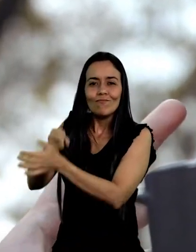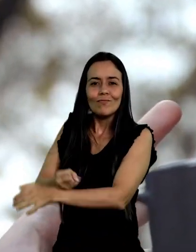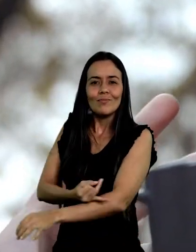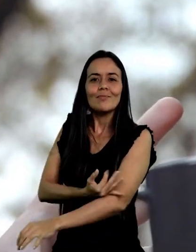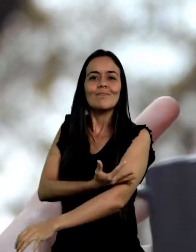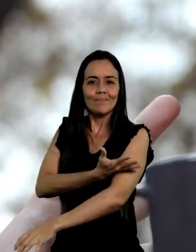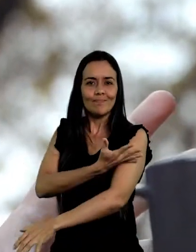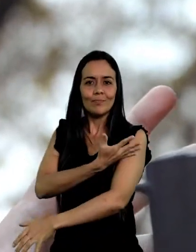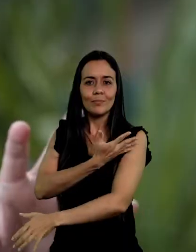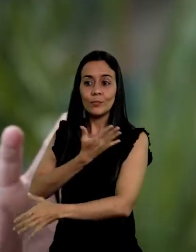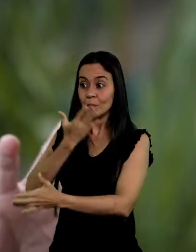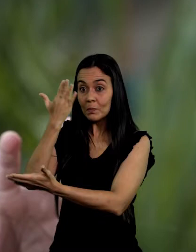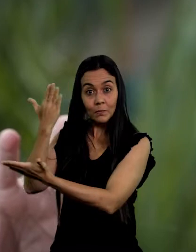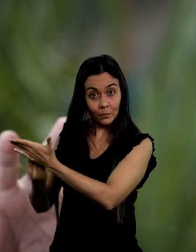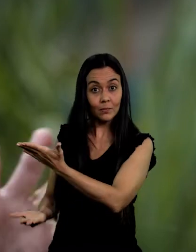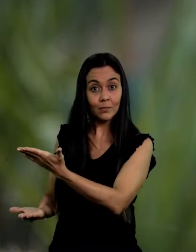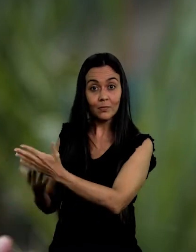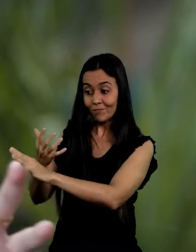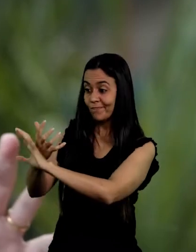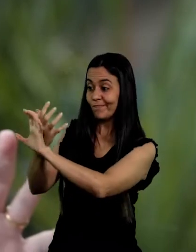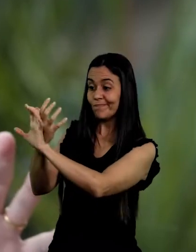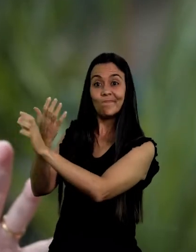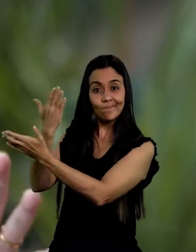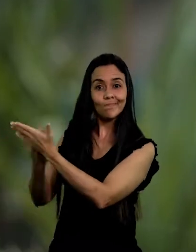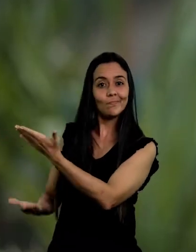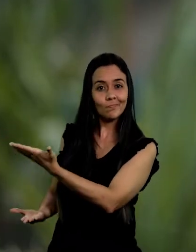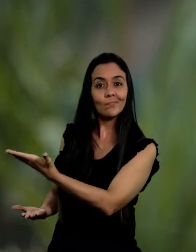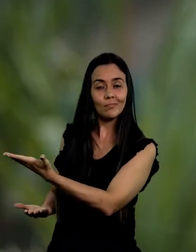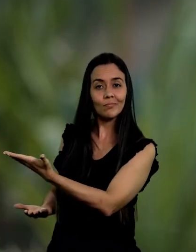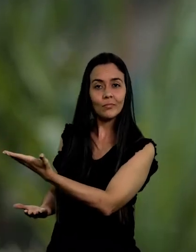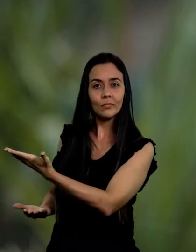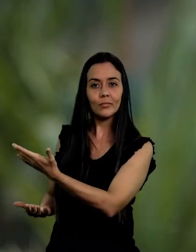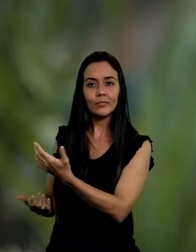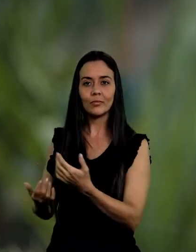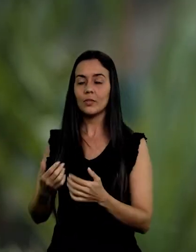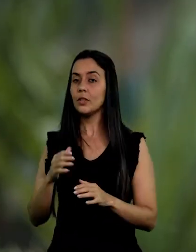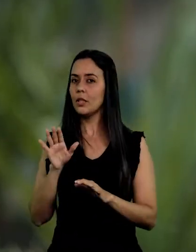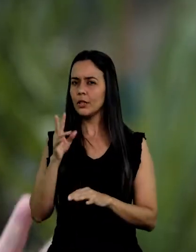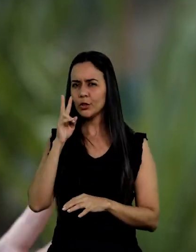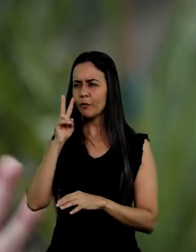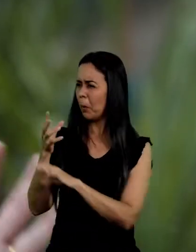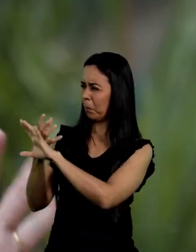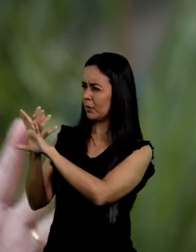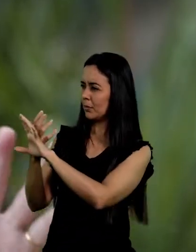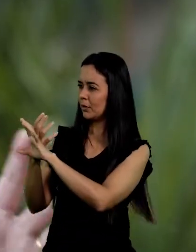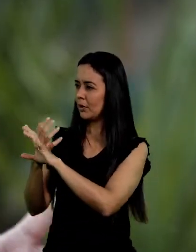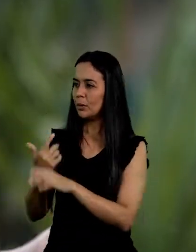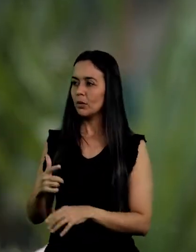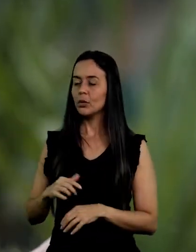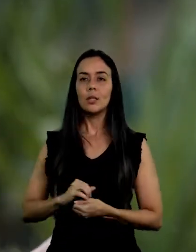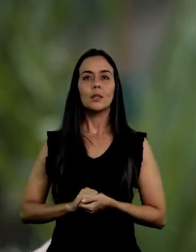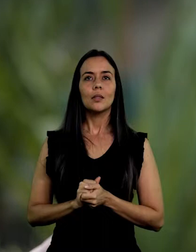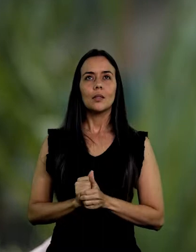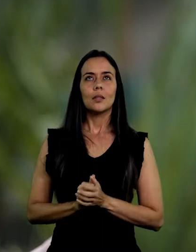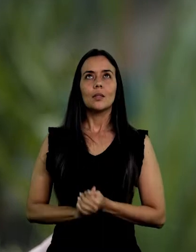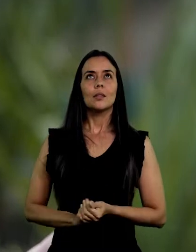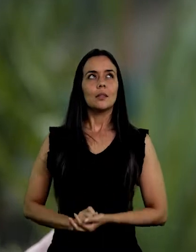Exatamente. Às vezes, a pessoa tá lá no vídeo e você não tá vendo a perna dela que tá chacoalhando, a pessoa tá muito nervosa,